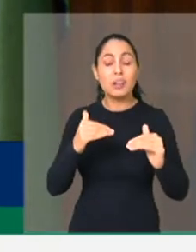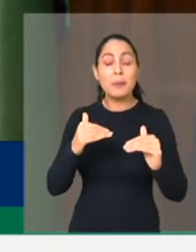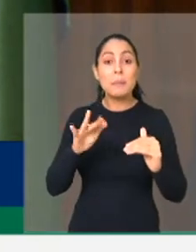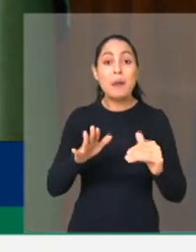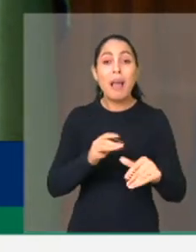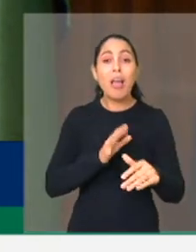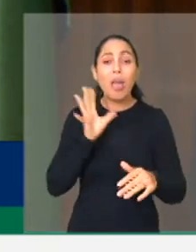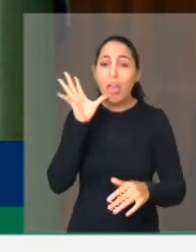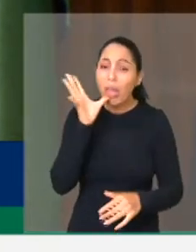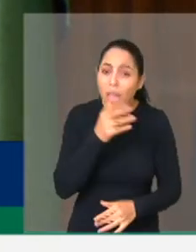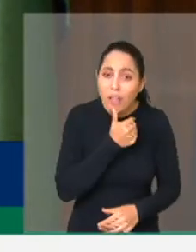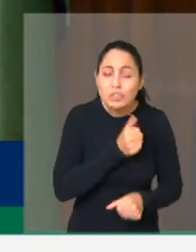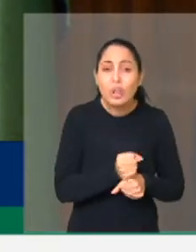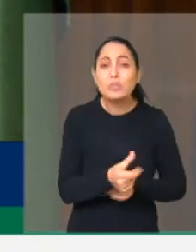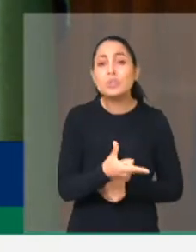NEGROS DE ÁFRICA, DE... DE POVOS DE ÁFRICA PARA CÁ . EM